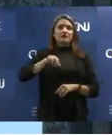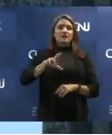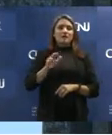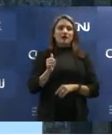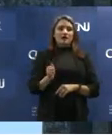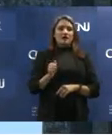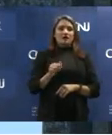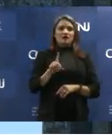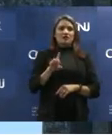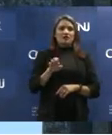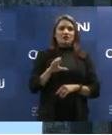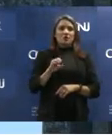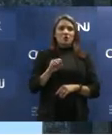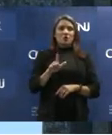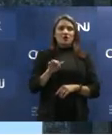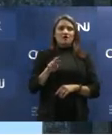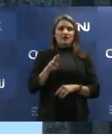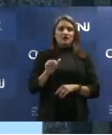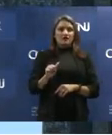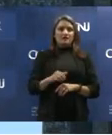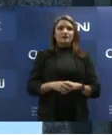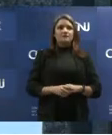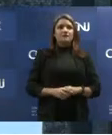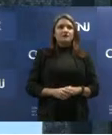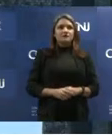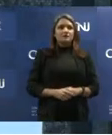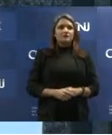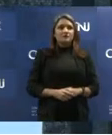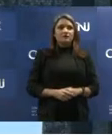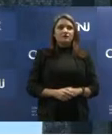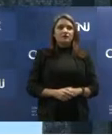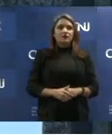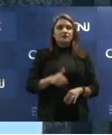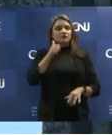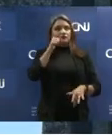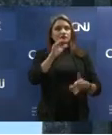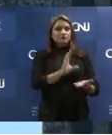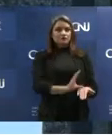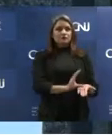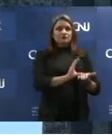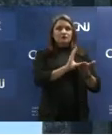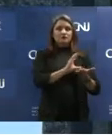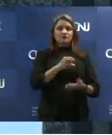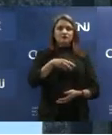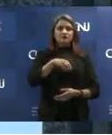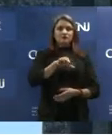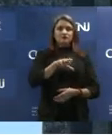Lêda Maria, conselheira Maria Thereza tem a palavra